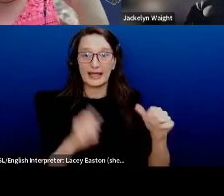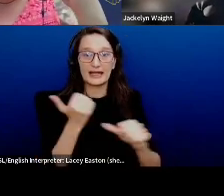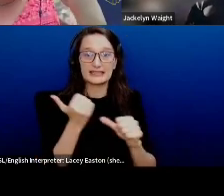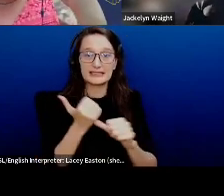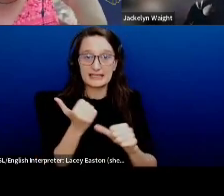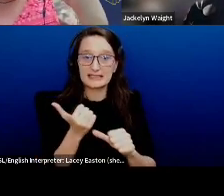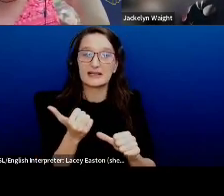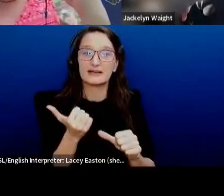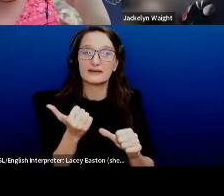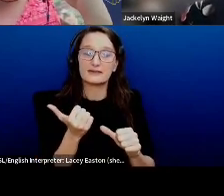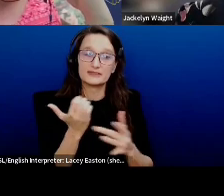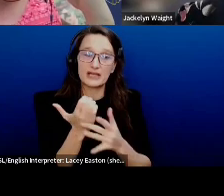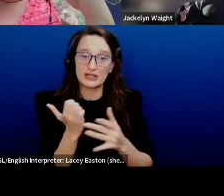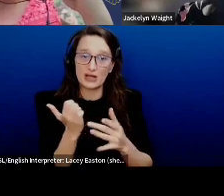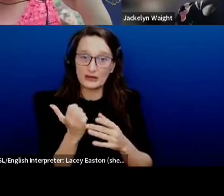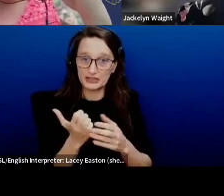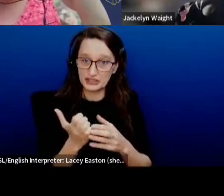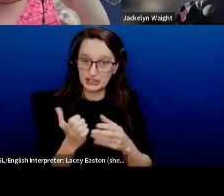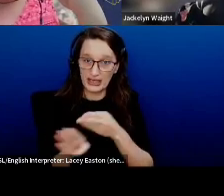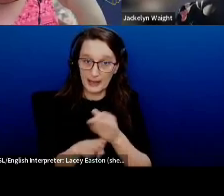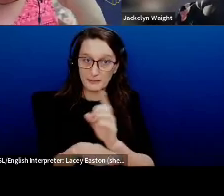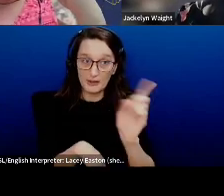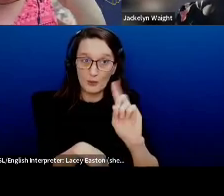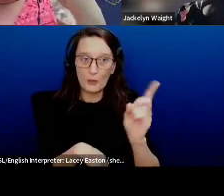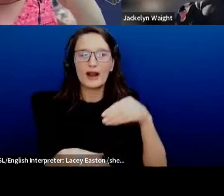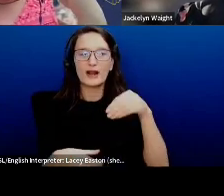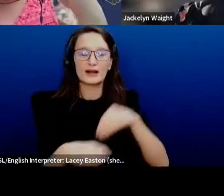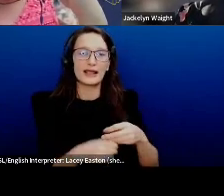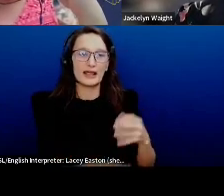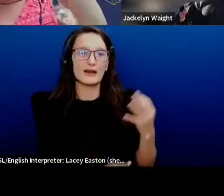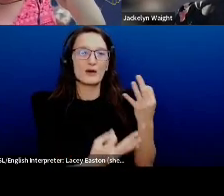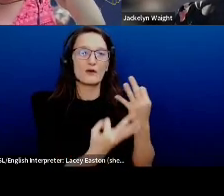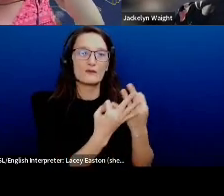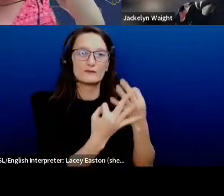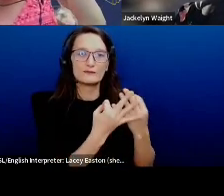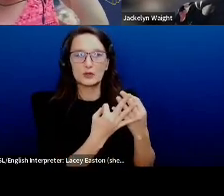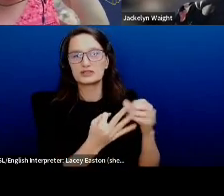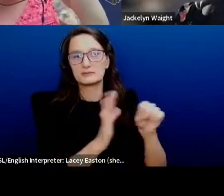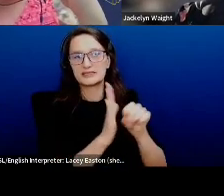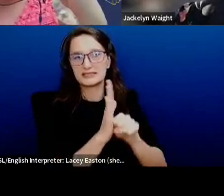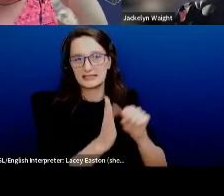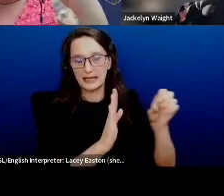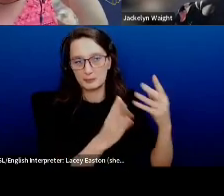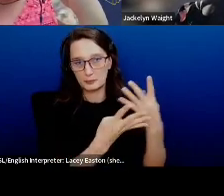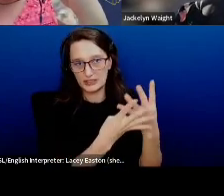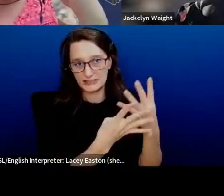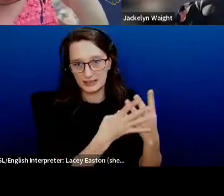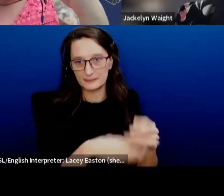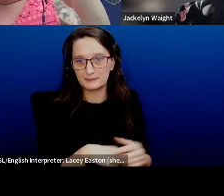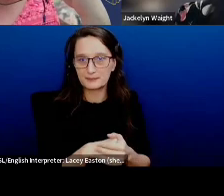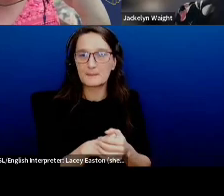instalaciones fueron remodeladas por reclusos que participaron en el programa de preaprendizaje de carpintería de CalPIA.